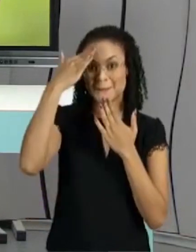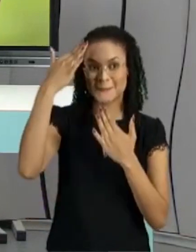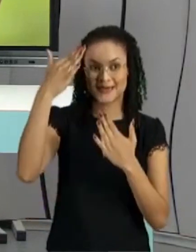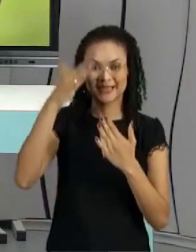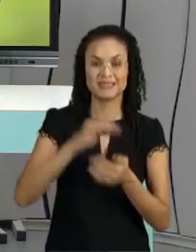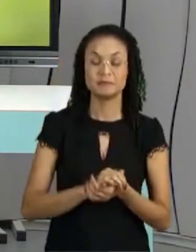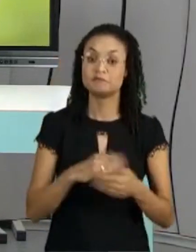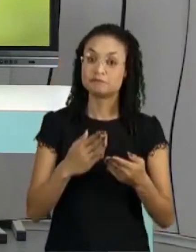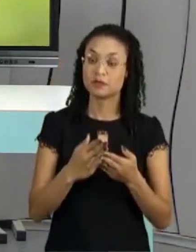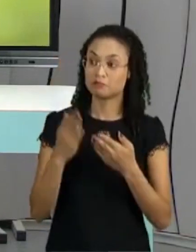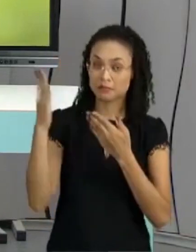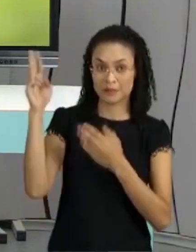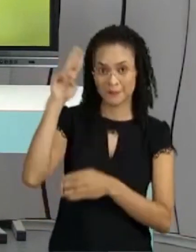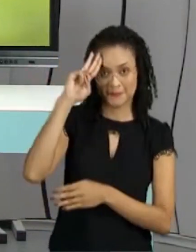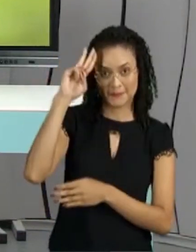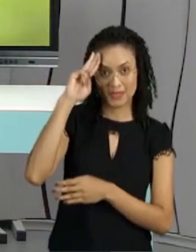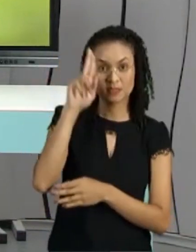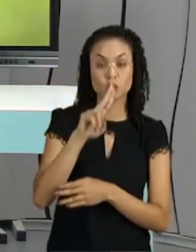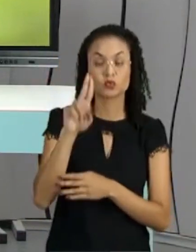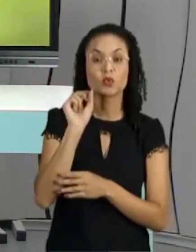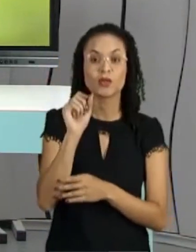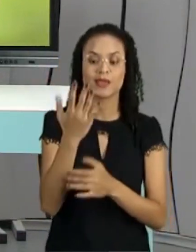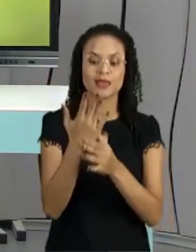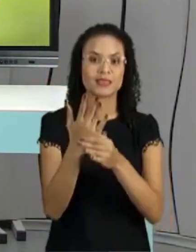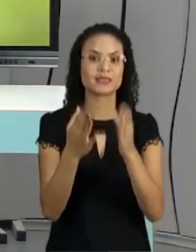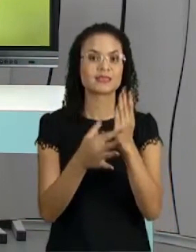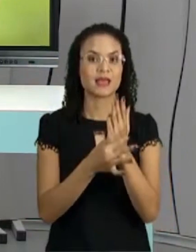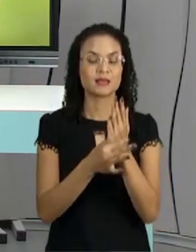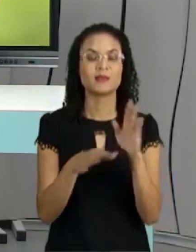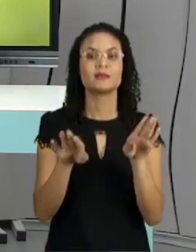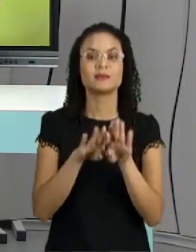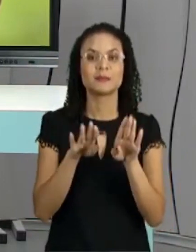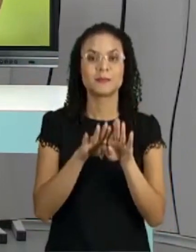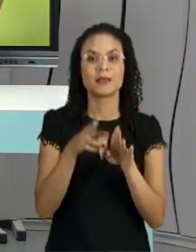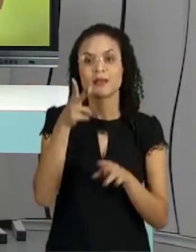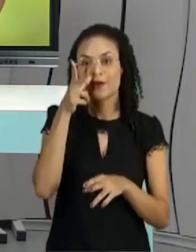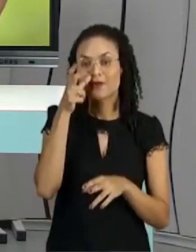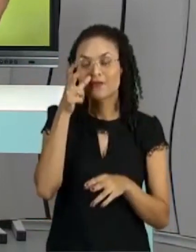gente, o tato, e o olfato, né, Márcia? E agora você vai